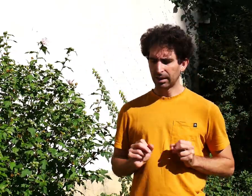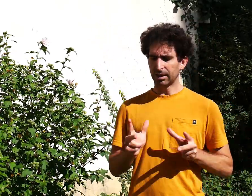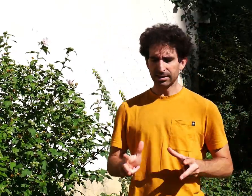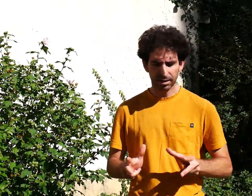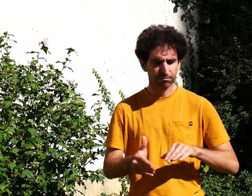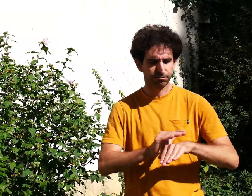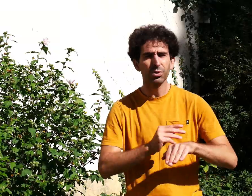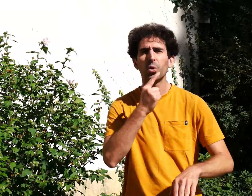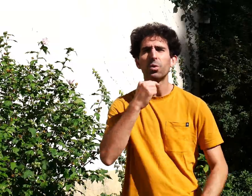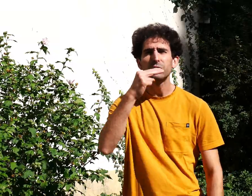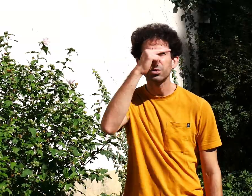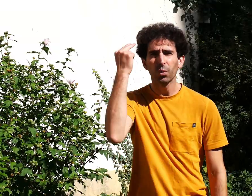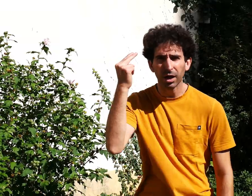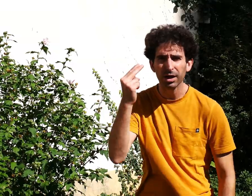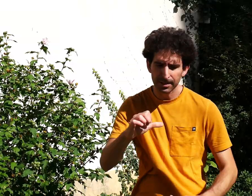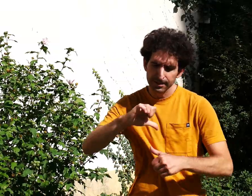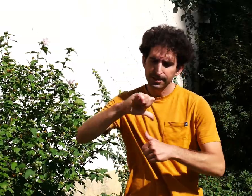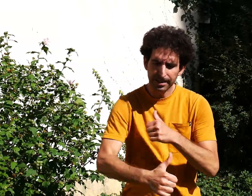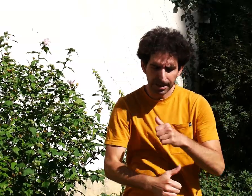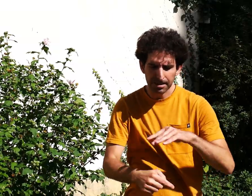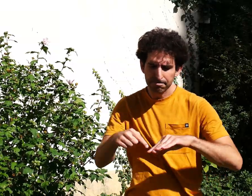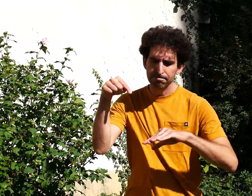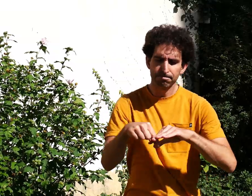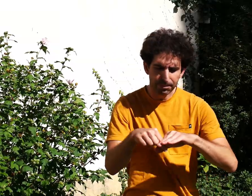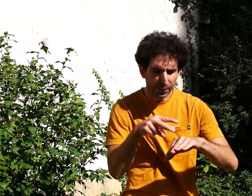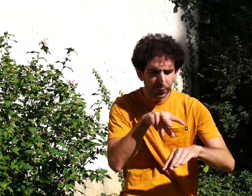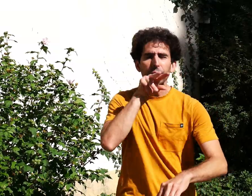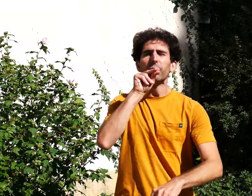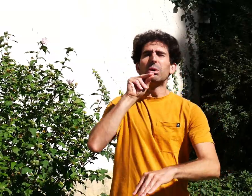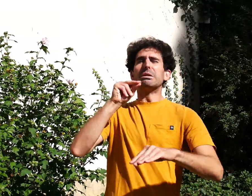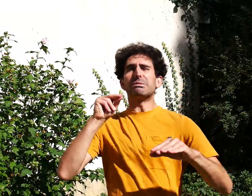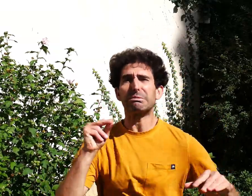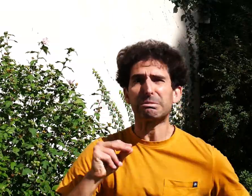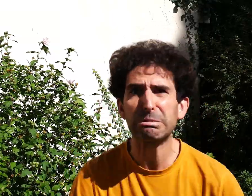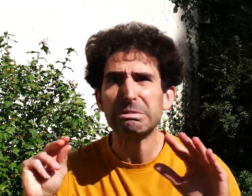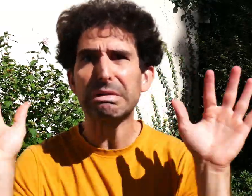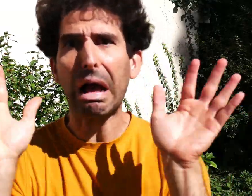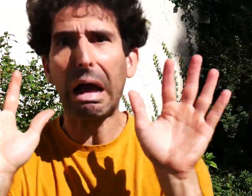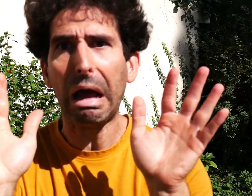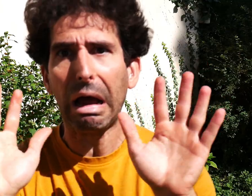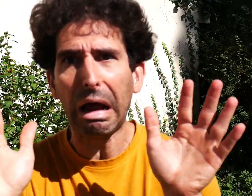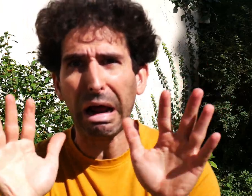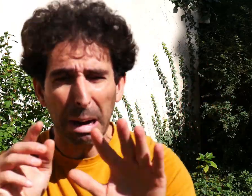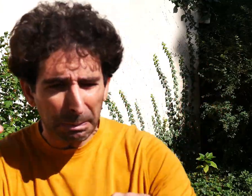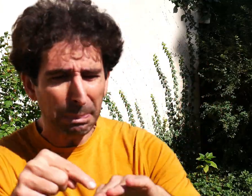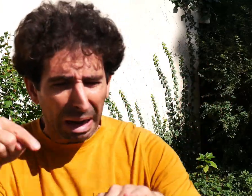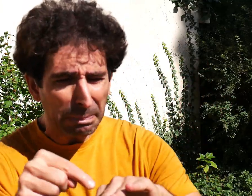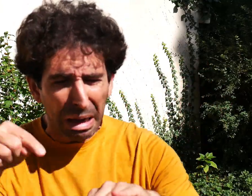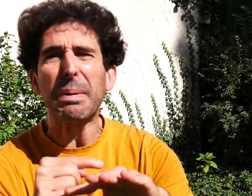Ces insectes rouges et noirs sont du type piqueurs-suceurs. Aaaah, ils piquent !